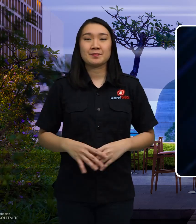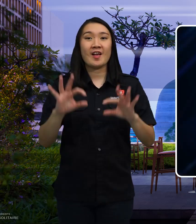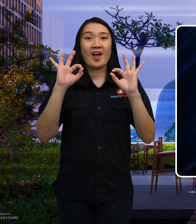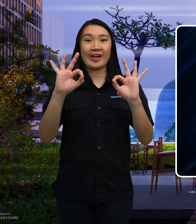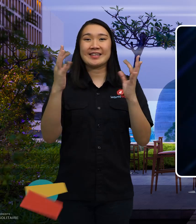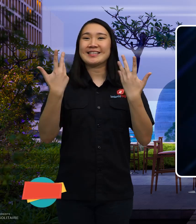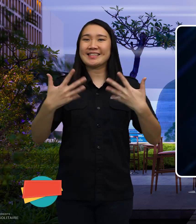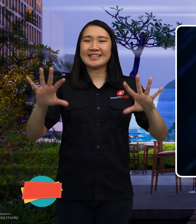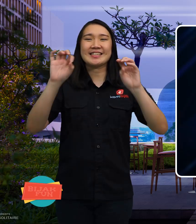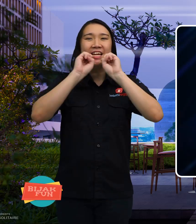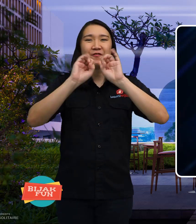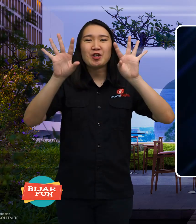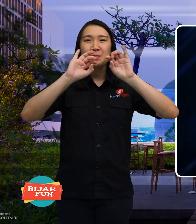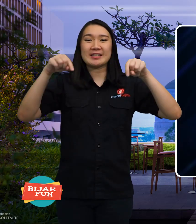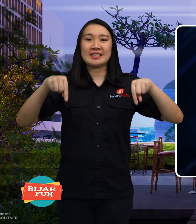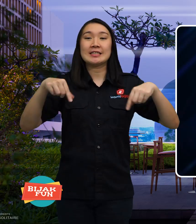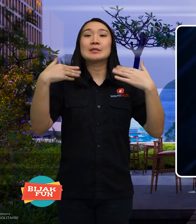Oke selesai informasi hari ini.